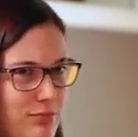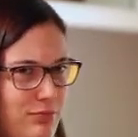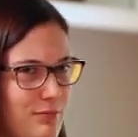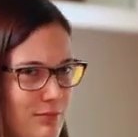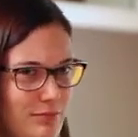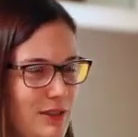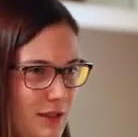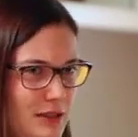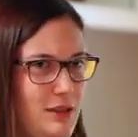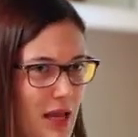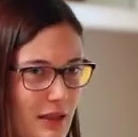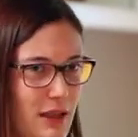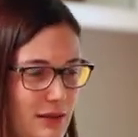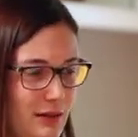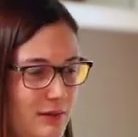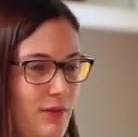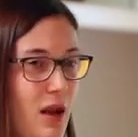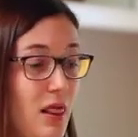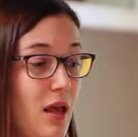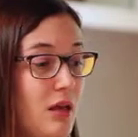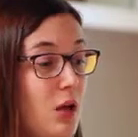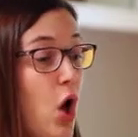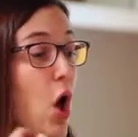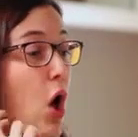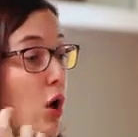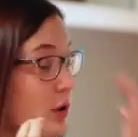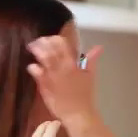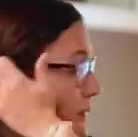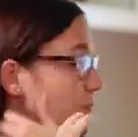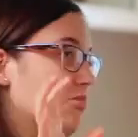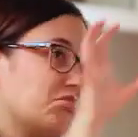Hay otras cosas que son comunes a todas la regiones donde ha habido corrupción: